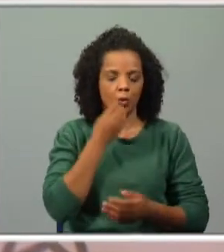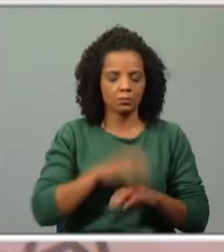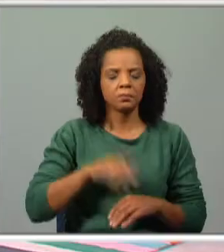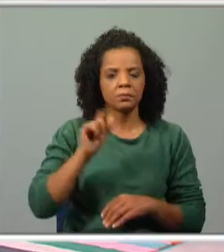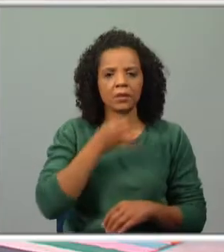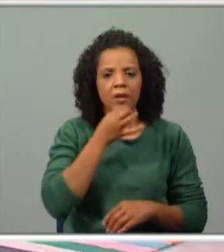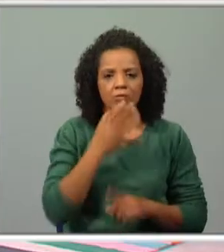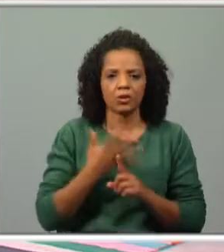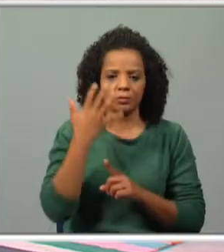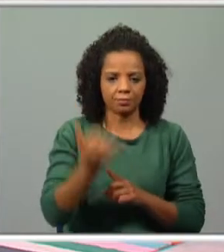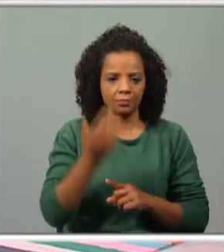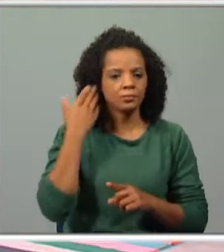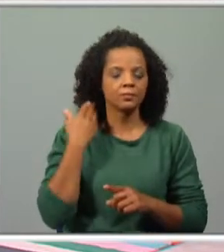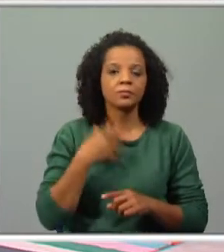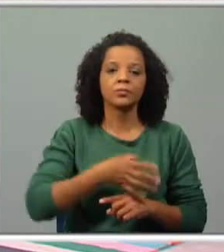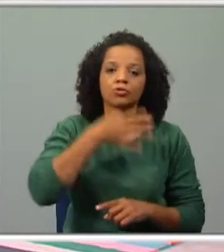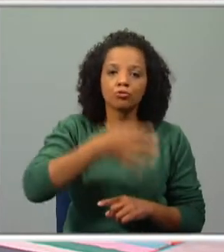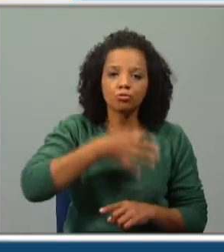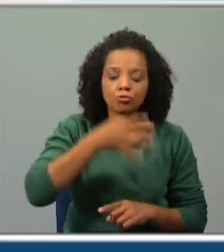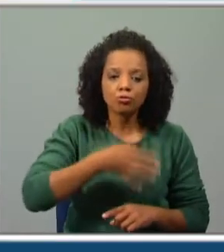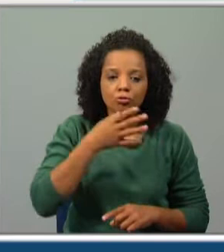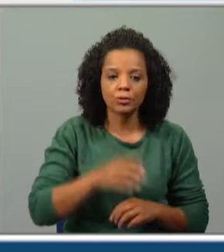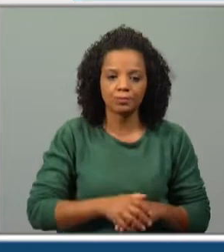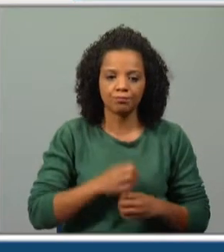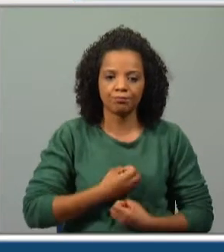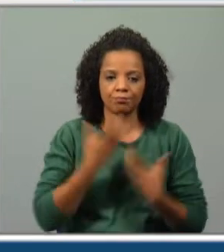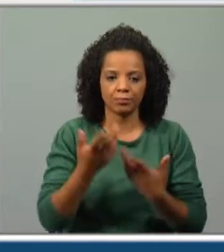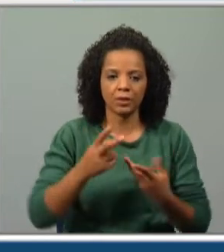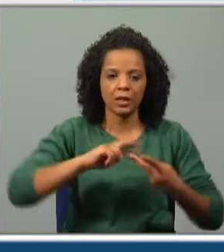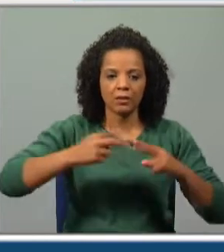entretanto continuando explícita o valor expressivo dos advérbios de modo 然而，繼續明確的價值表達方式副詞